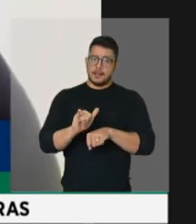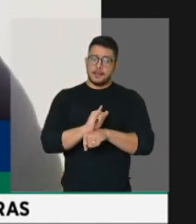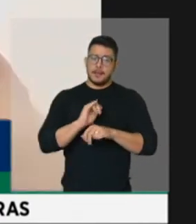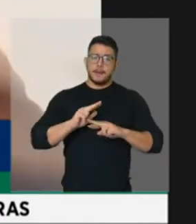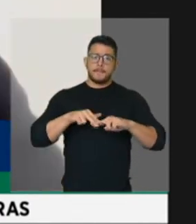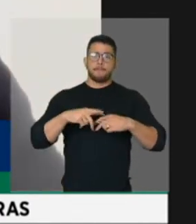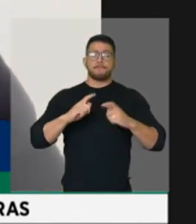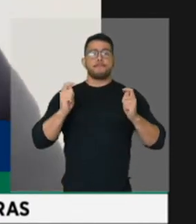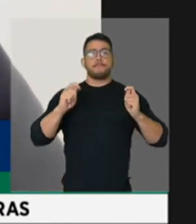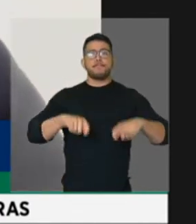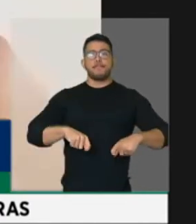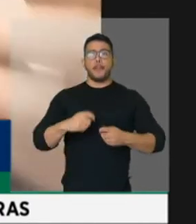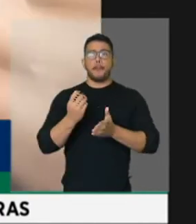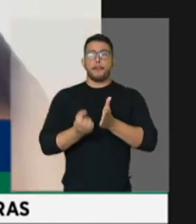NACIONAL. UM PAÍS SER SOBERANO... TEM QUE